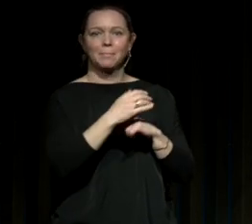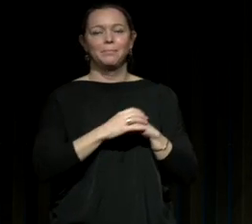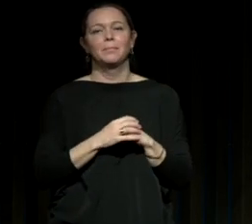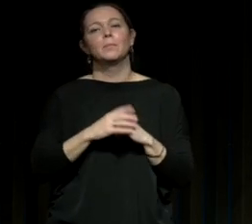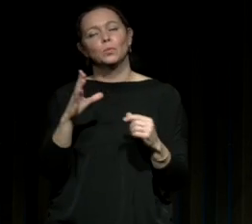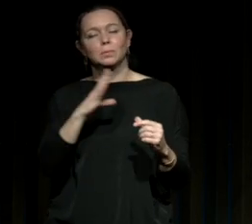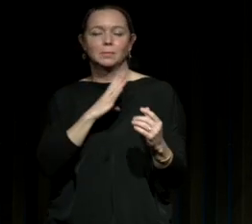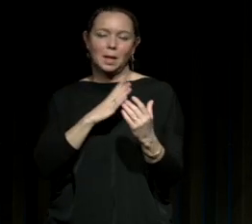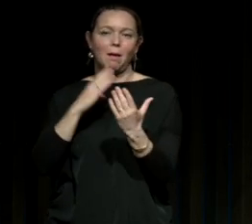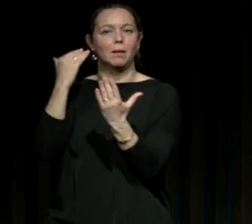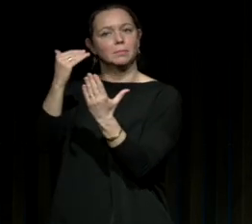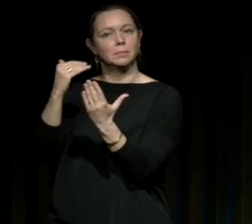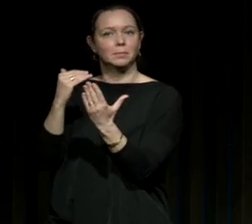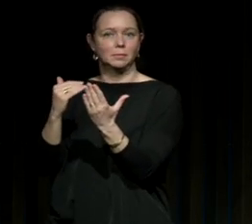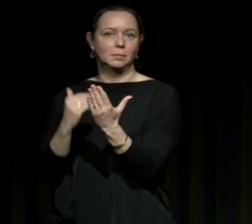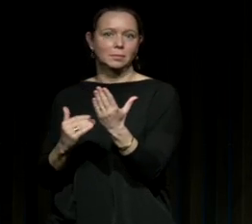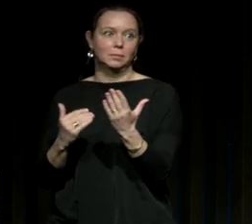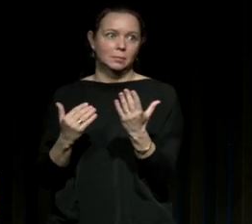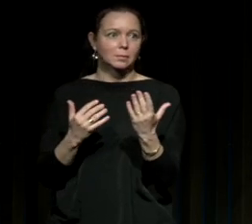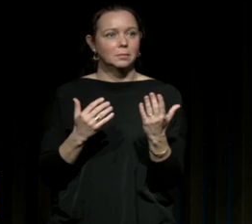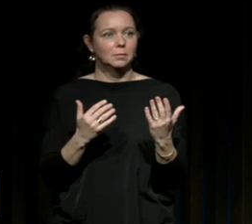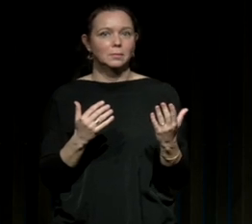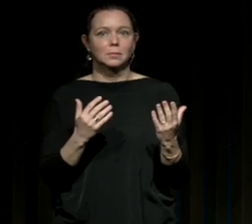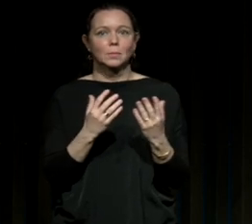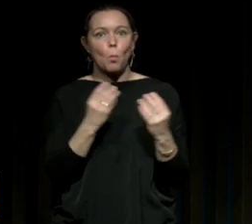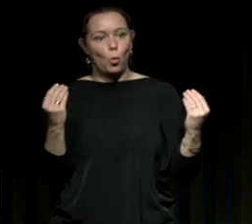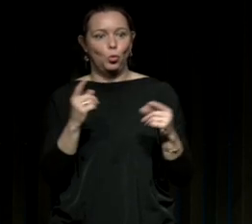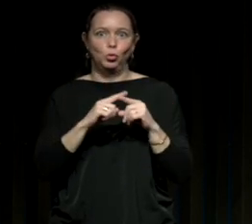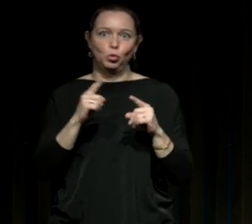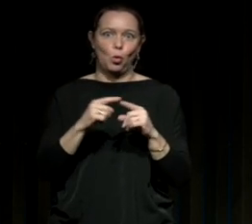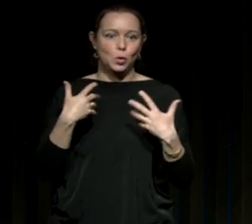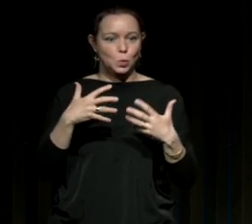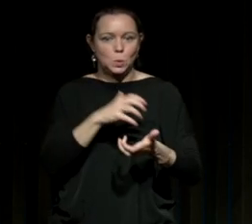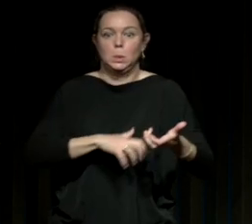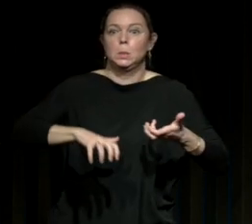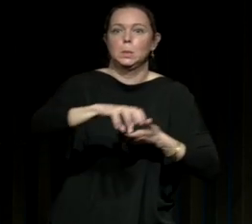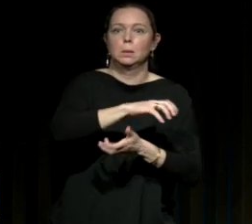charges il ya pas mal d'histoires de scandale je pourrais dire dans les traitements pharmaceutiques